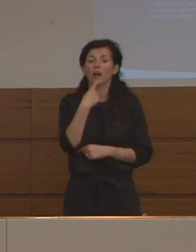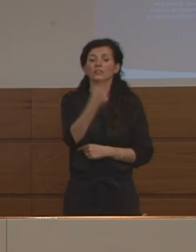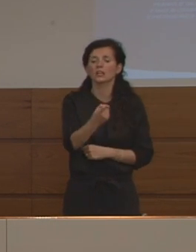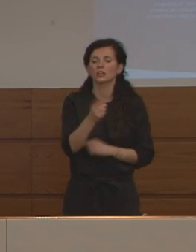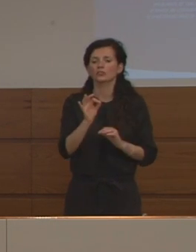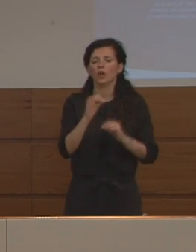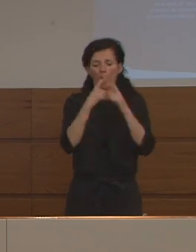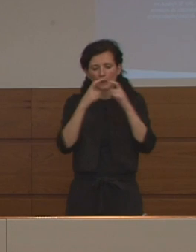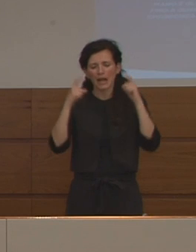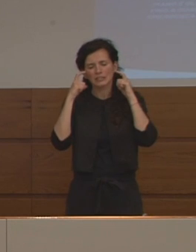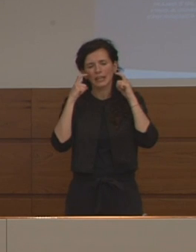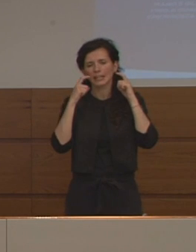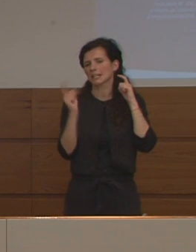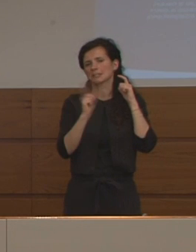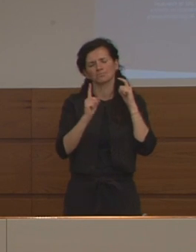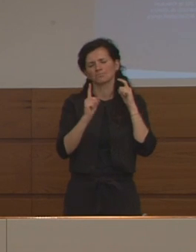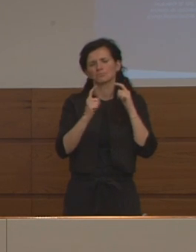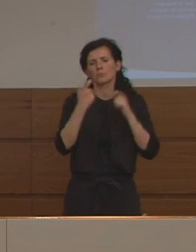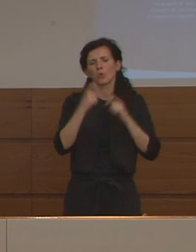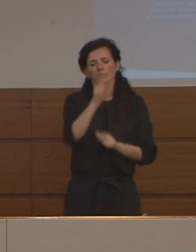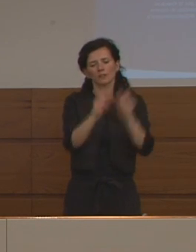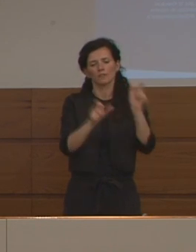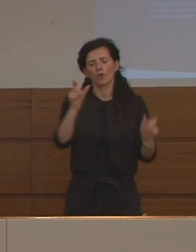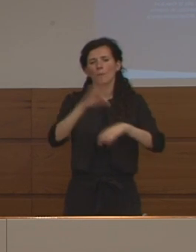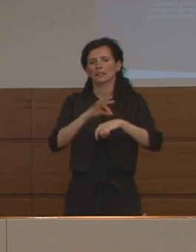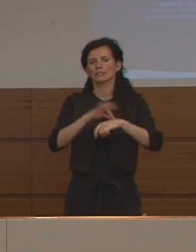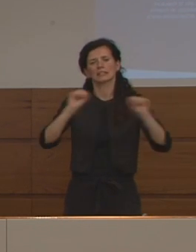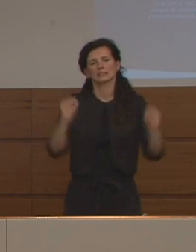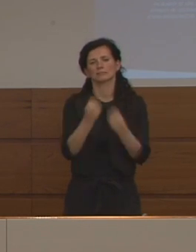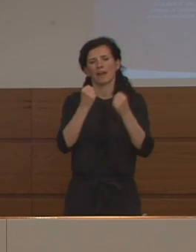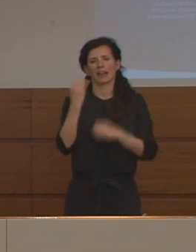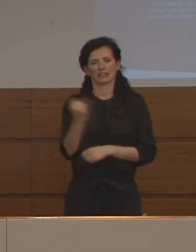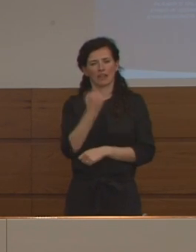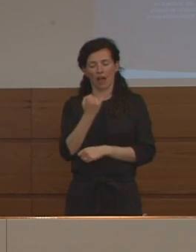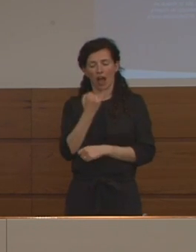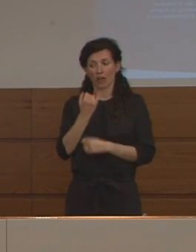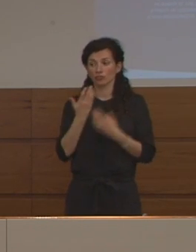per non spaventare i pazienti. Su questo vorremmo anche che oltre a lei e a voi